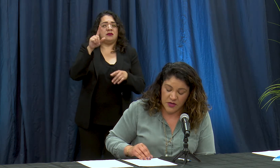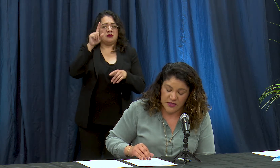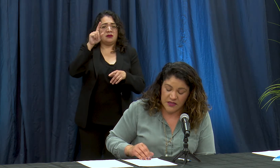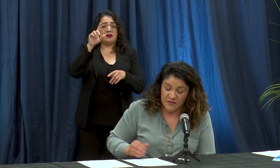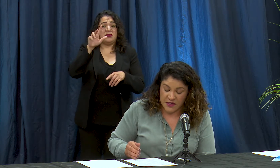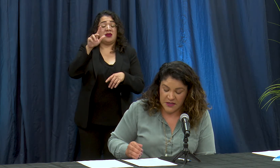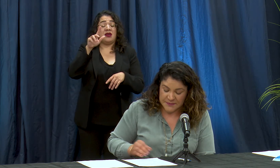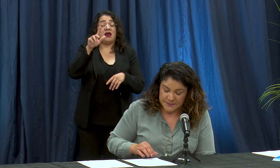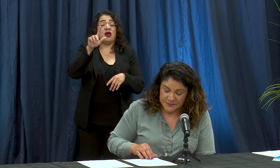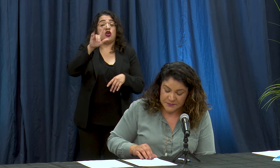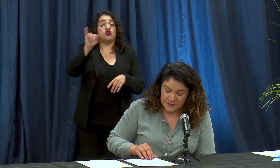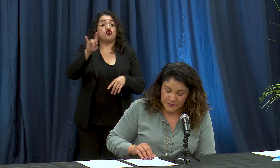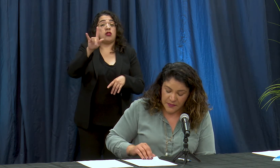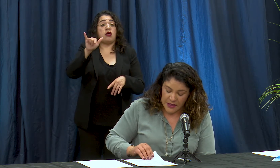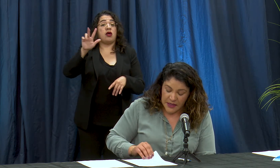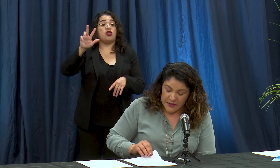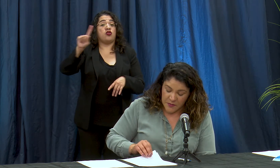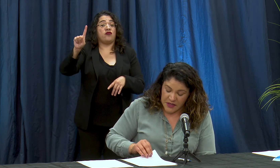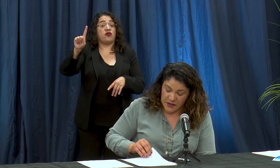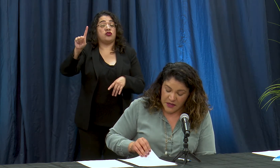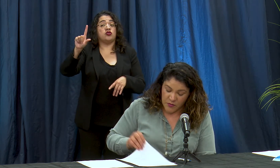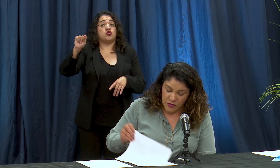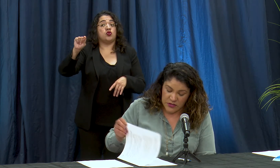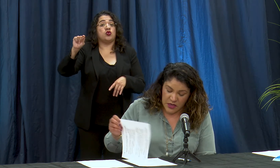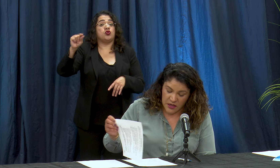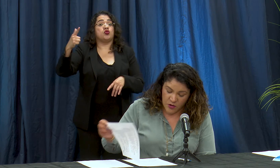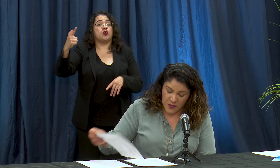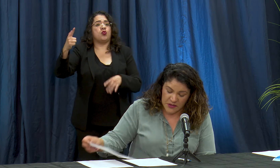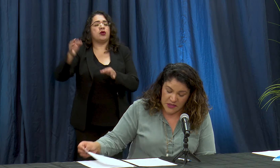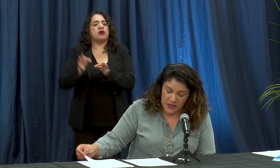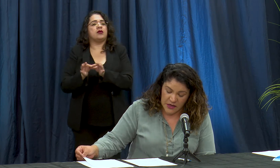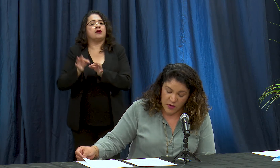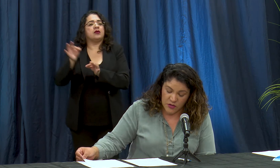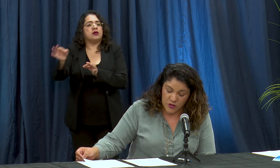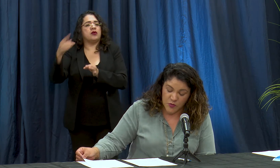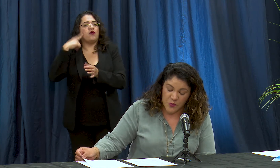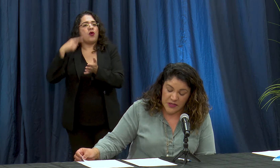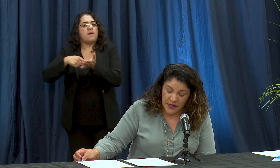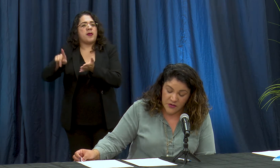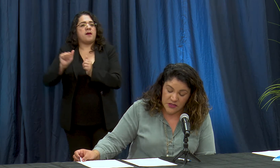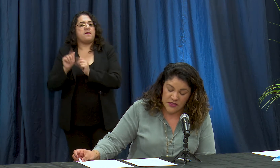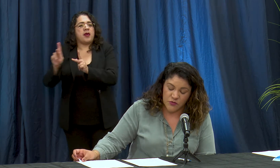entity Farida también queremos compartir r KN cointreau los propietarios estamos